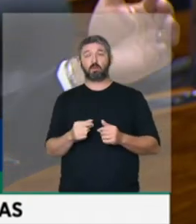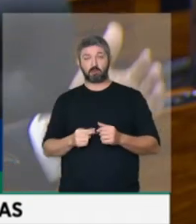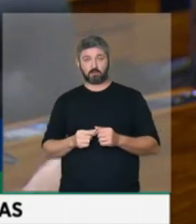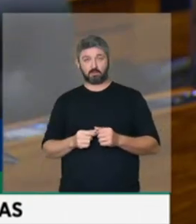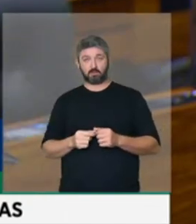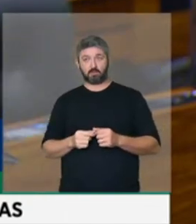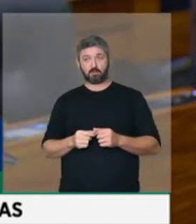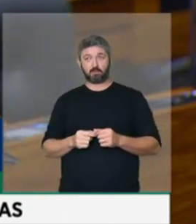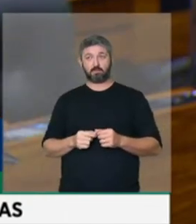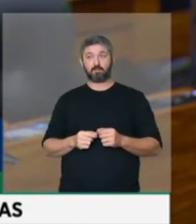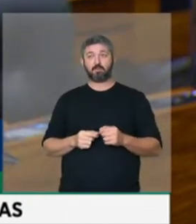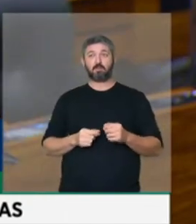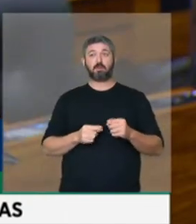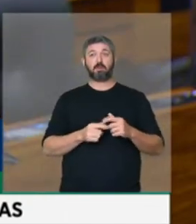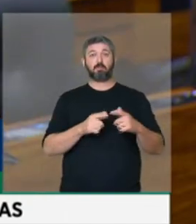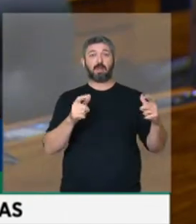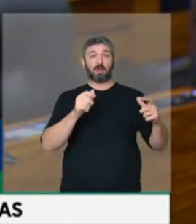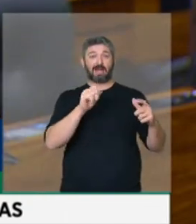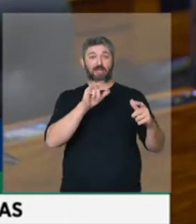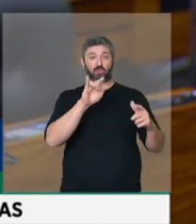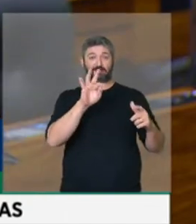PRIVATIZAÇÃO DA ELETROBRAS. JUSTAMENTE... PORQUE ELETROBRAS É UMA DAS PRINCIPAIS EMPRESAS PÚBLICAS